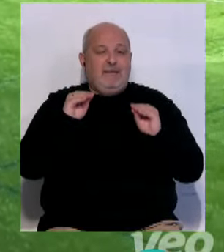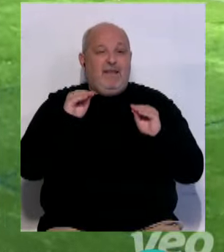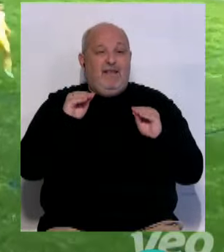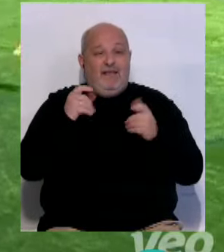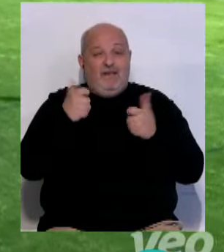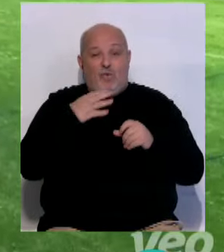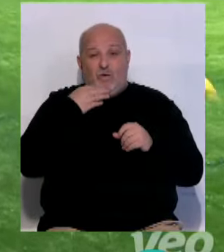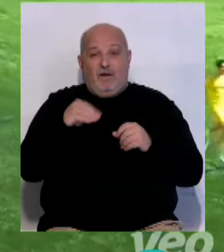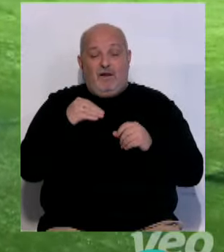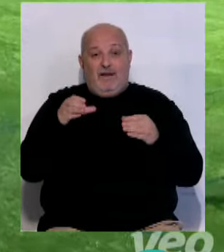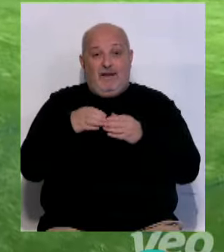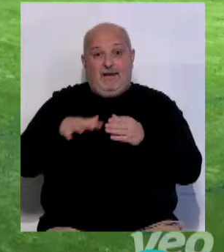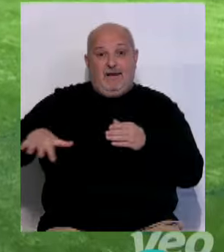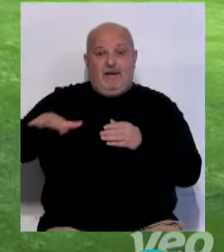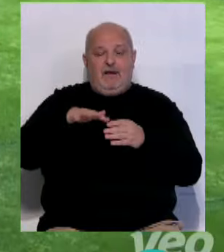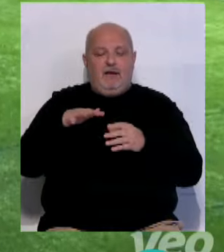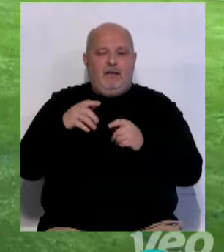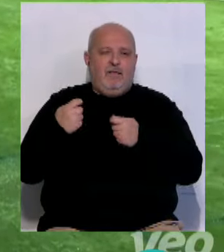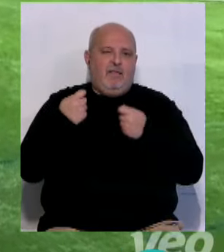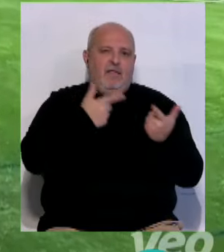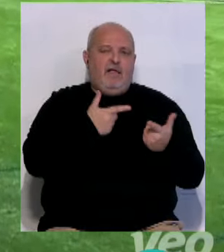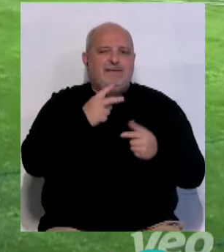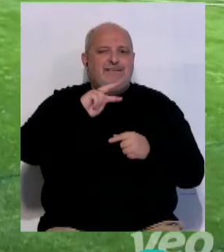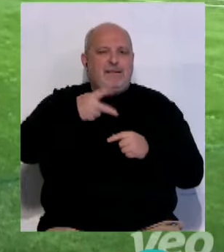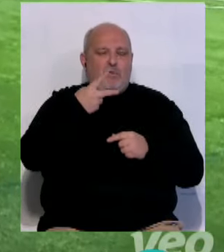se está haciendo bien en la cantera después lo veamos en el segundo equipo y que de ahí el c